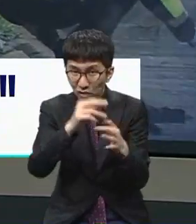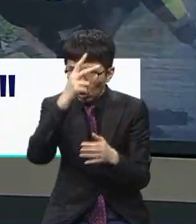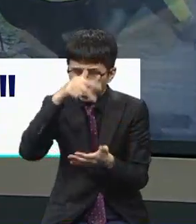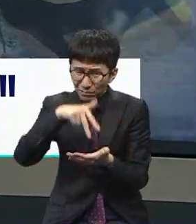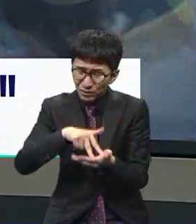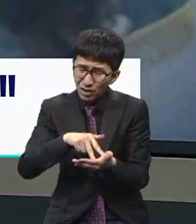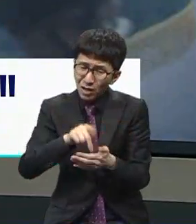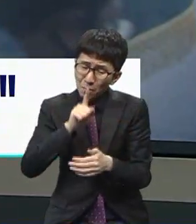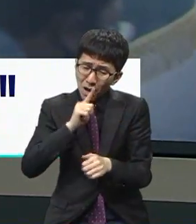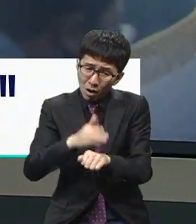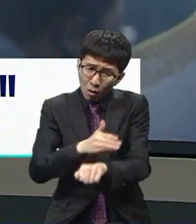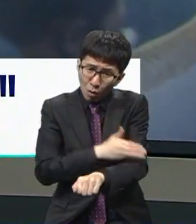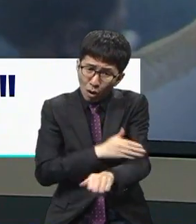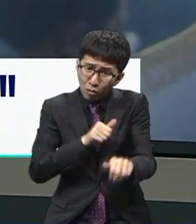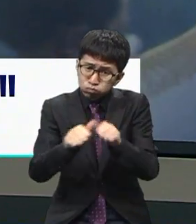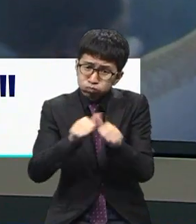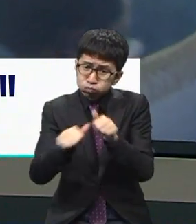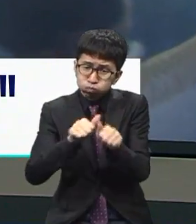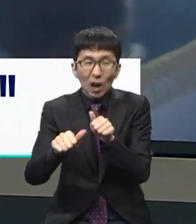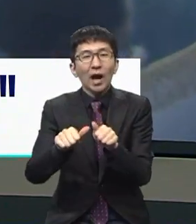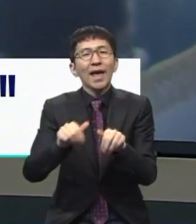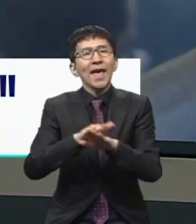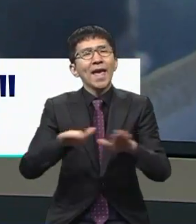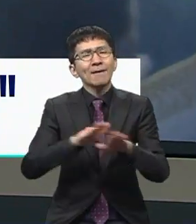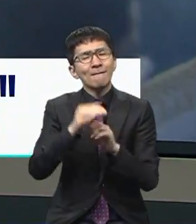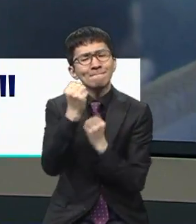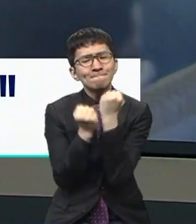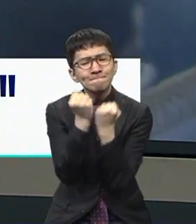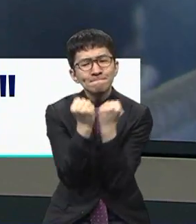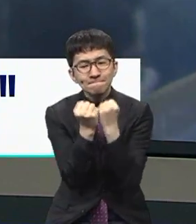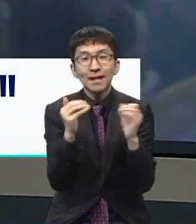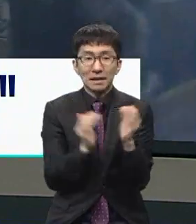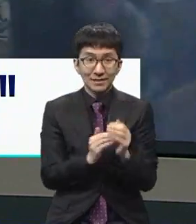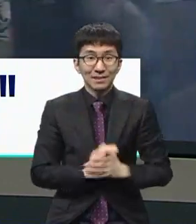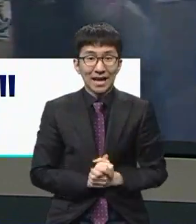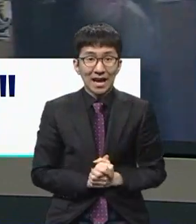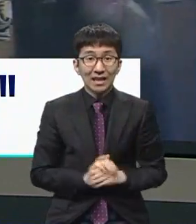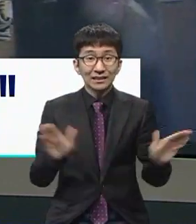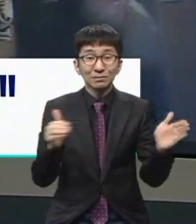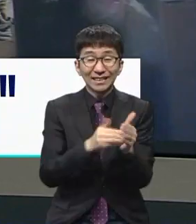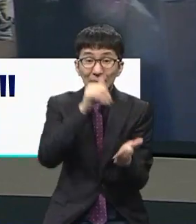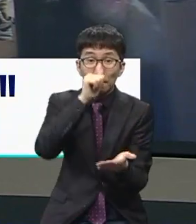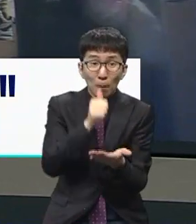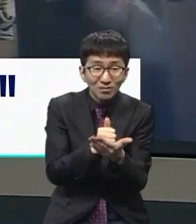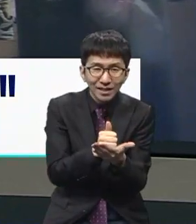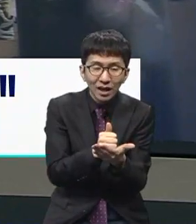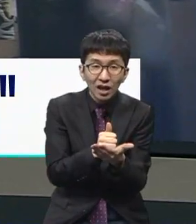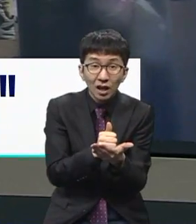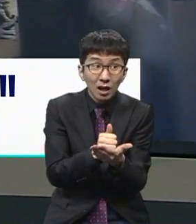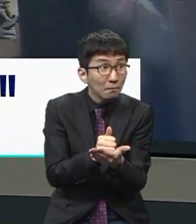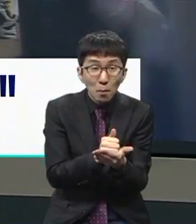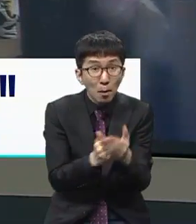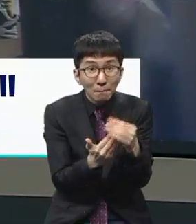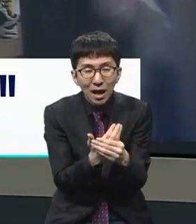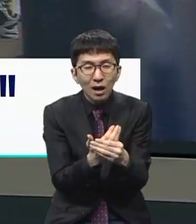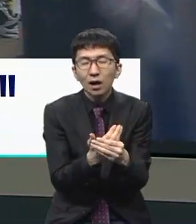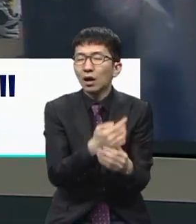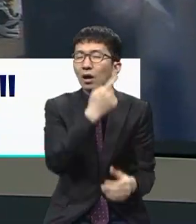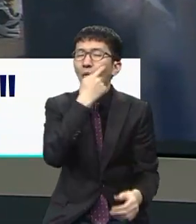없이 퍼지고 있는 의혹에 대해 적극 반박했습니다. 현재까지 범죄 정황은 확인되지 않았다고 설명하며 관련 수사 자료를 자세히